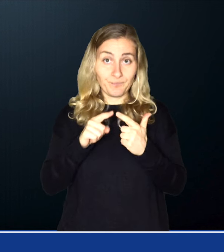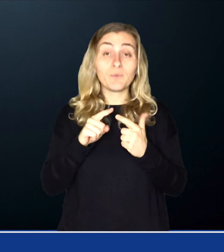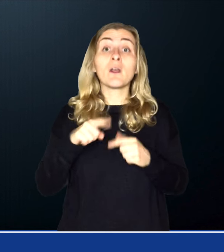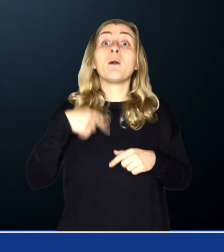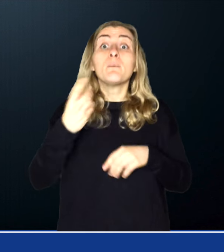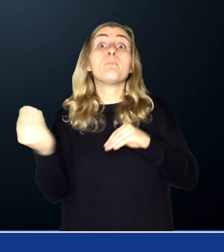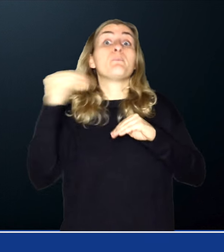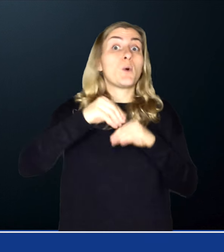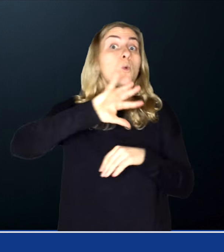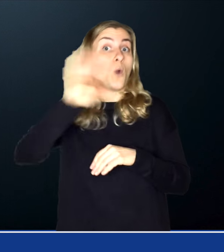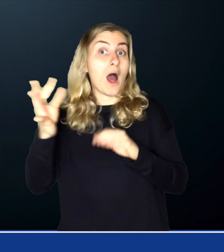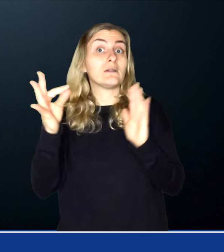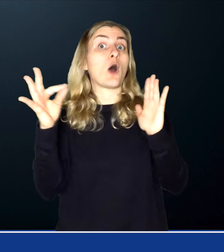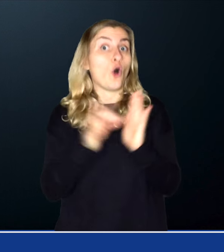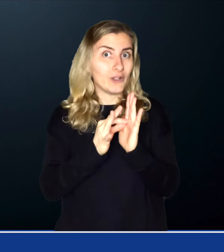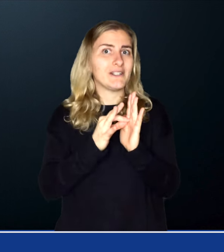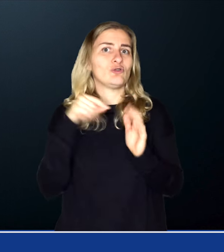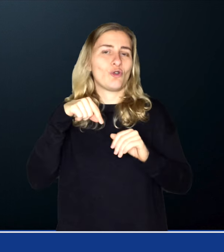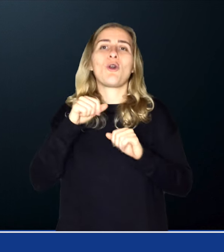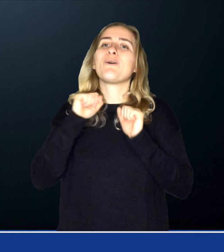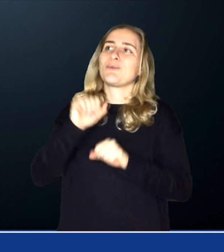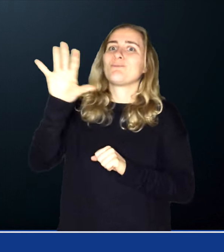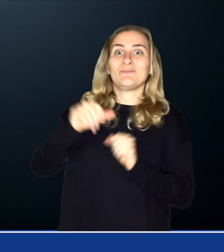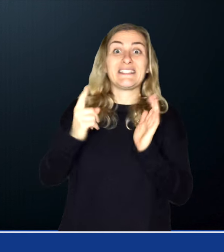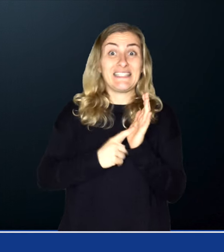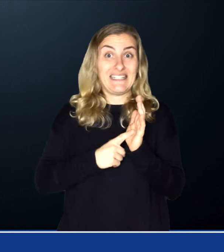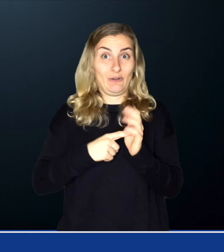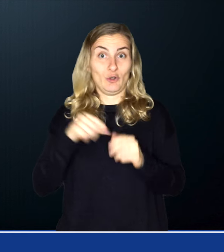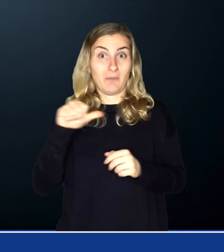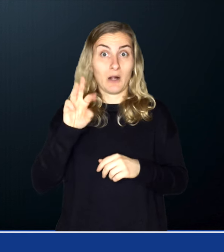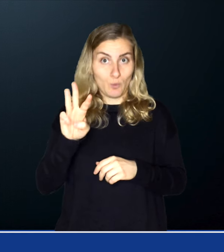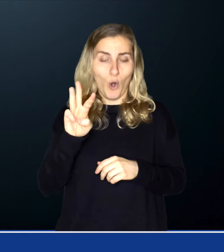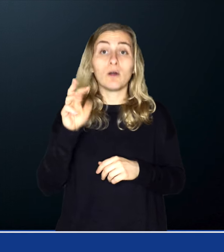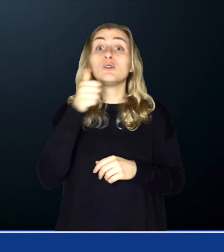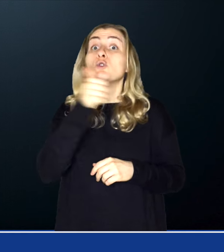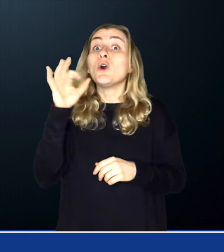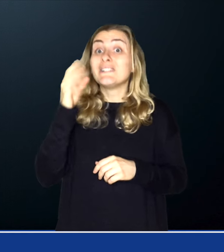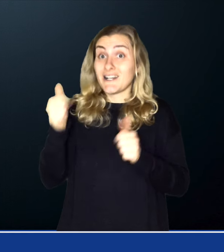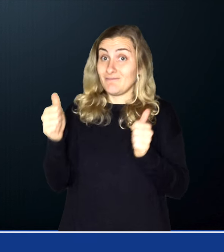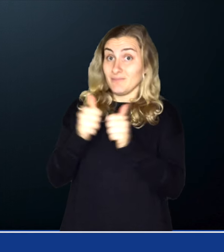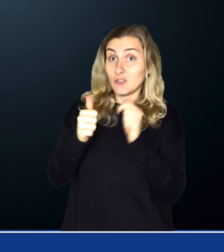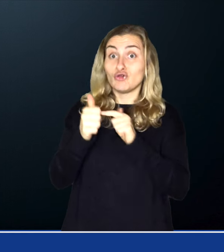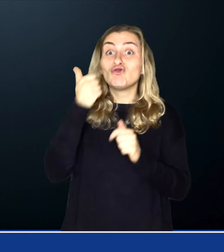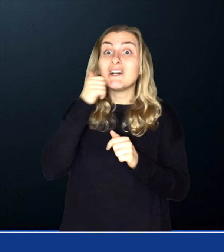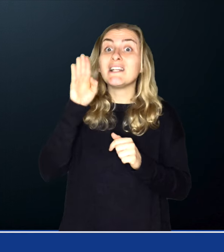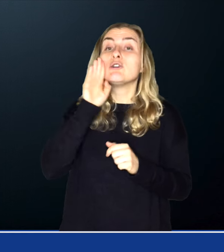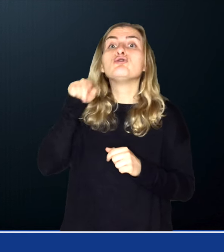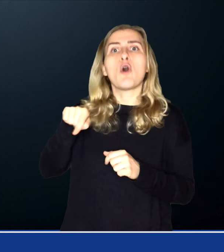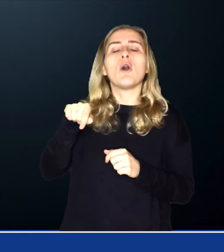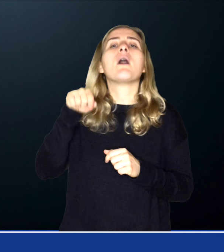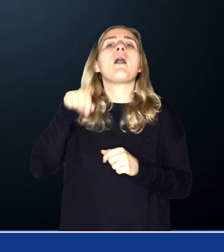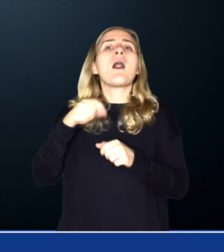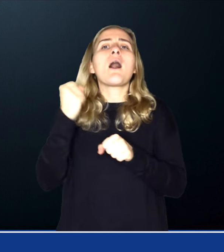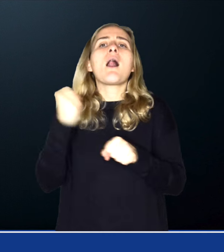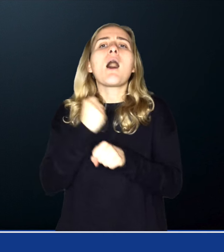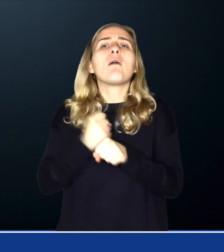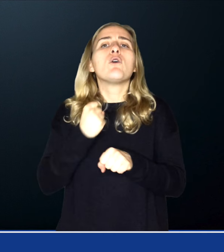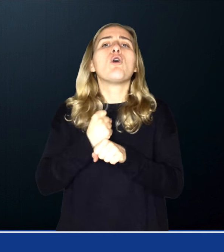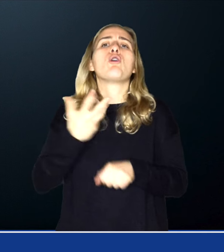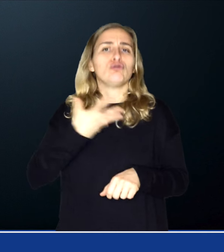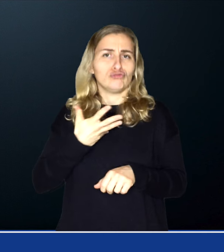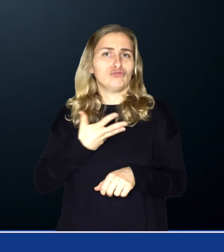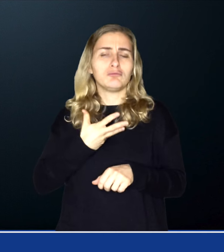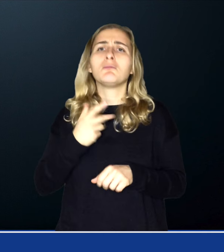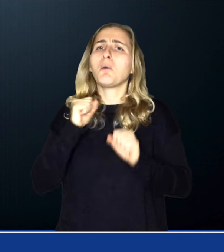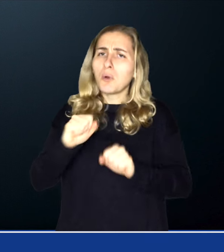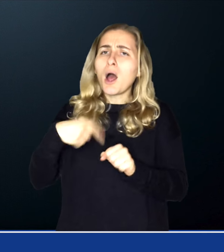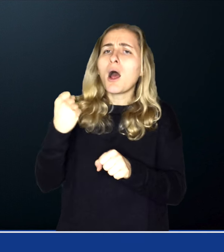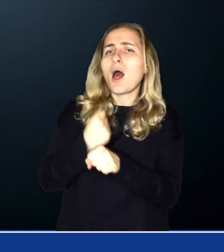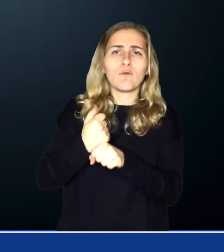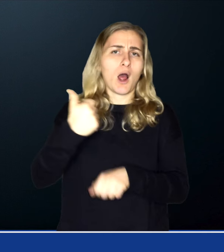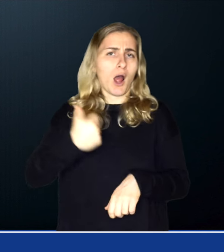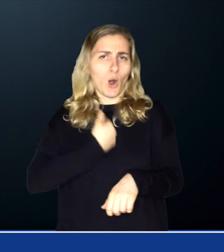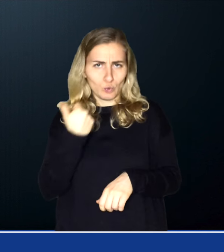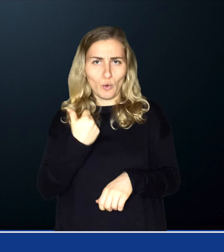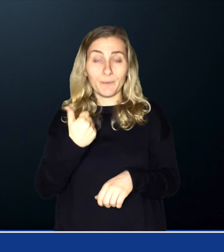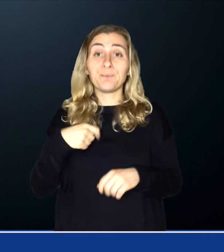C'è poi un'altra condizione: il diritto è previsto solo se anche l'altro genitore lavora (anche lavoro autonomo) e